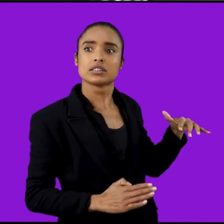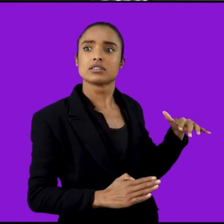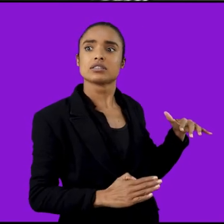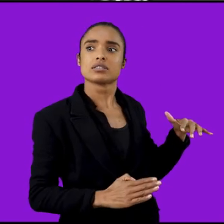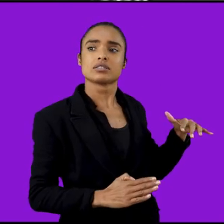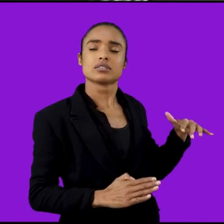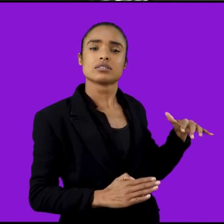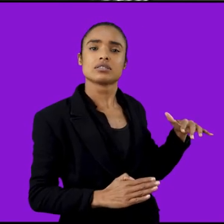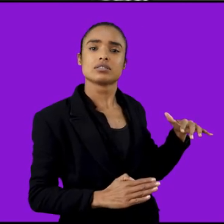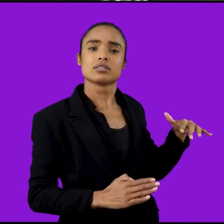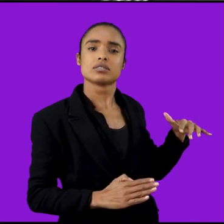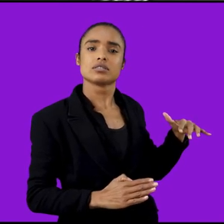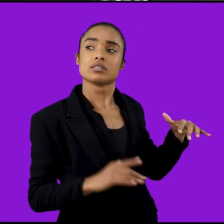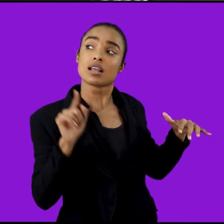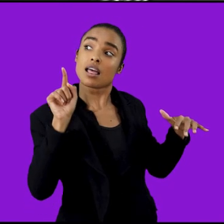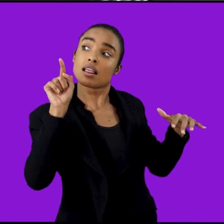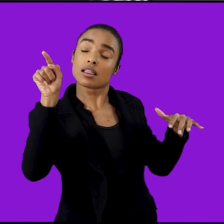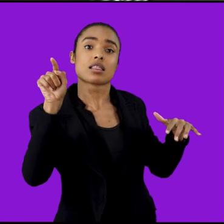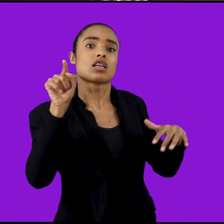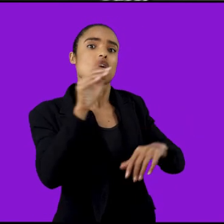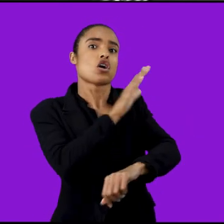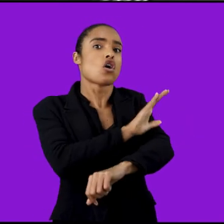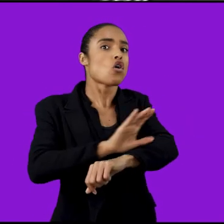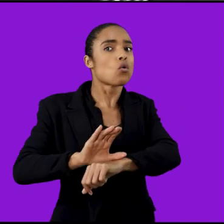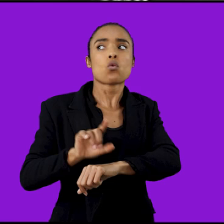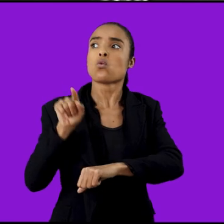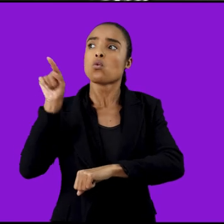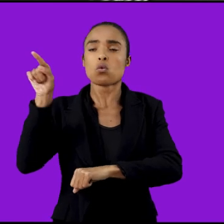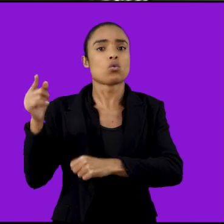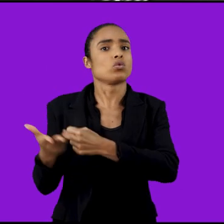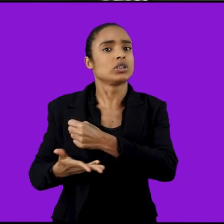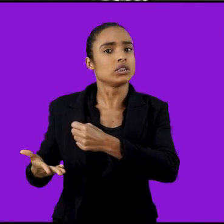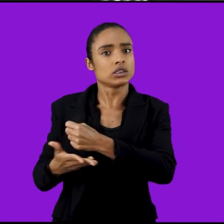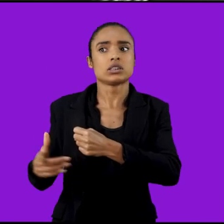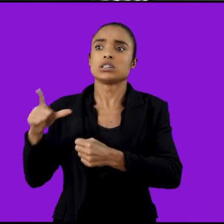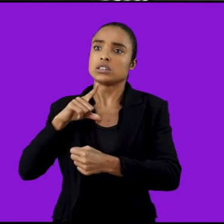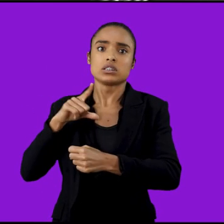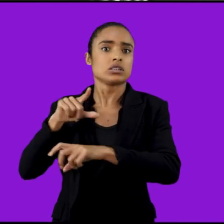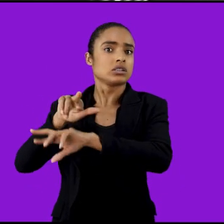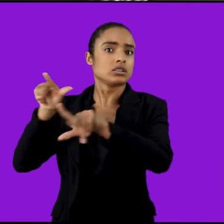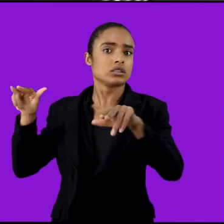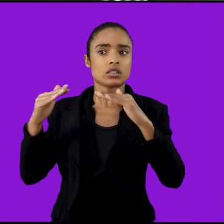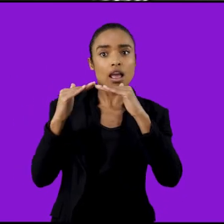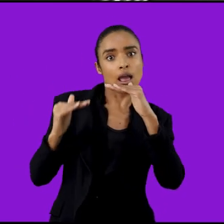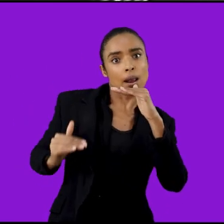é o seguinte, né? O teto pra essa cultura nos Estados Unidos, por mais que ela tem uma